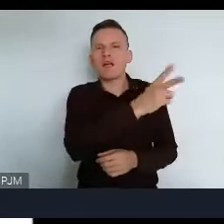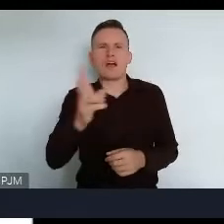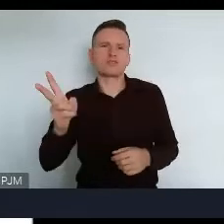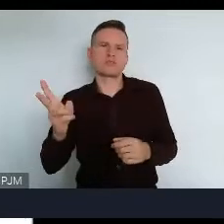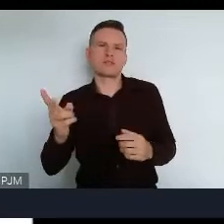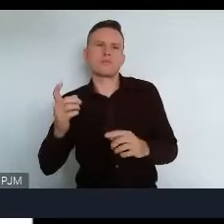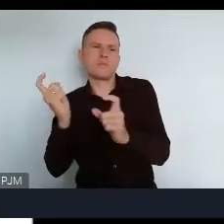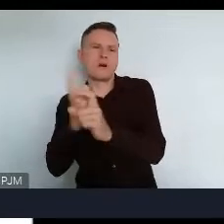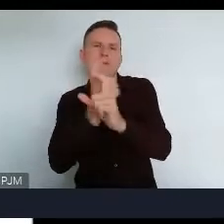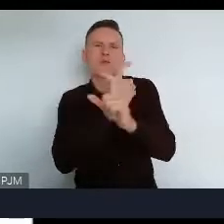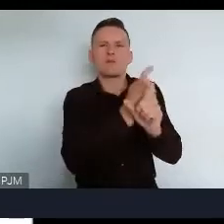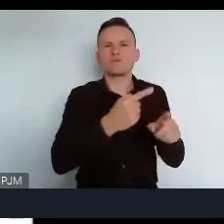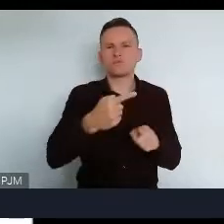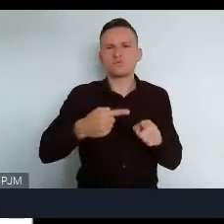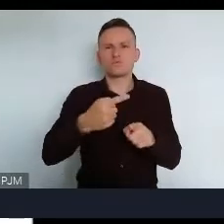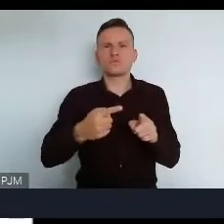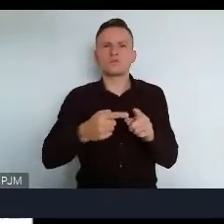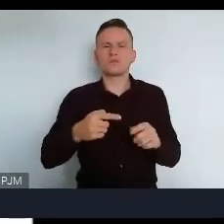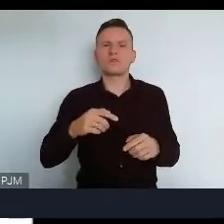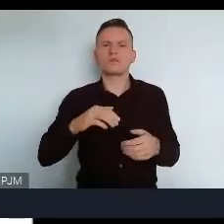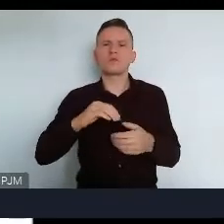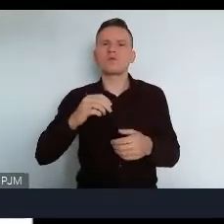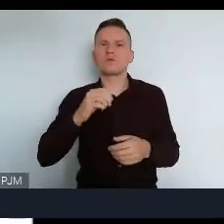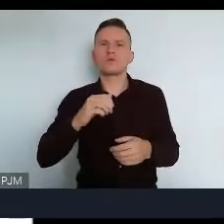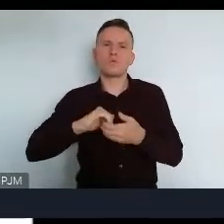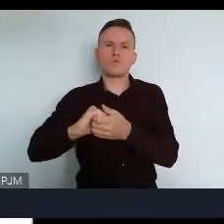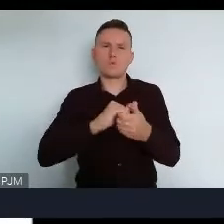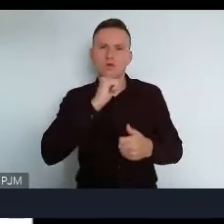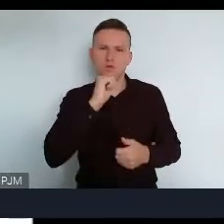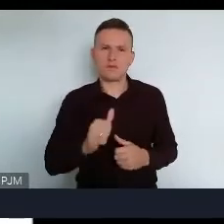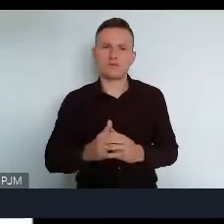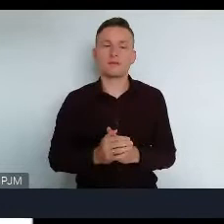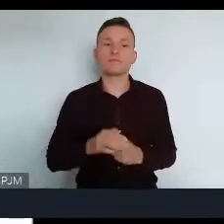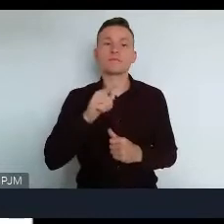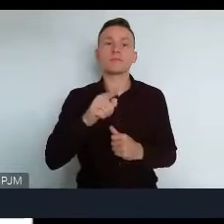która rozpoczęła się w 2007 roku i ma na celu realizację zasad "Karty Lipskiej